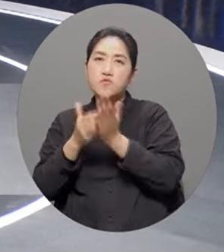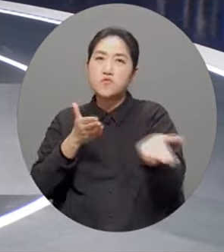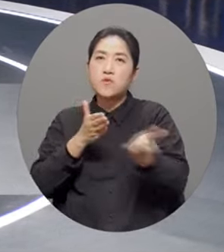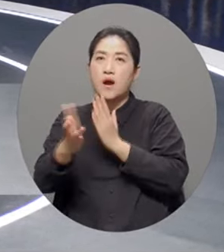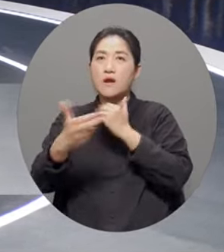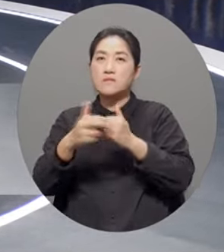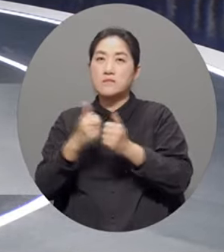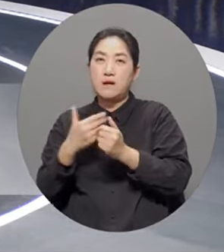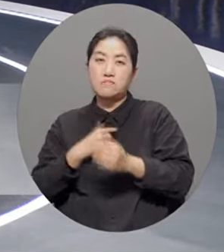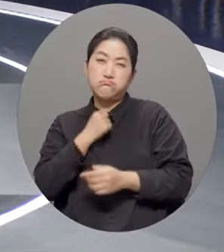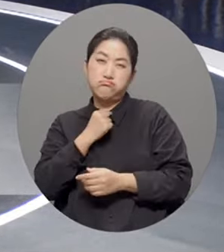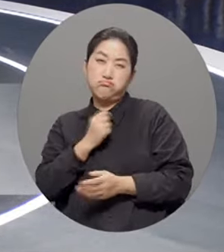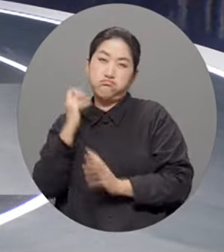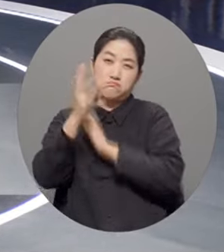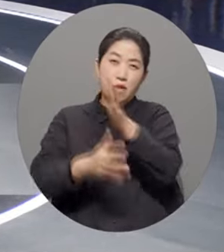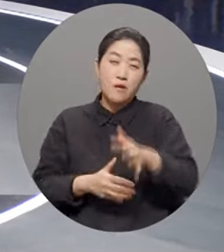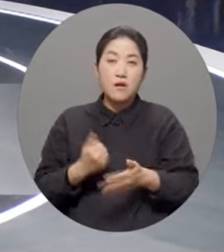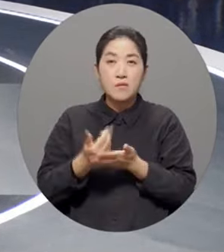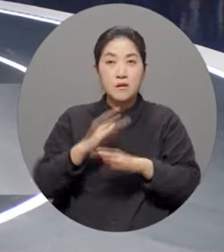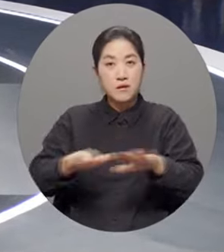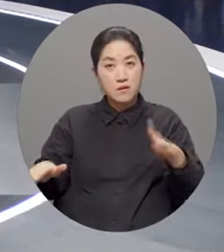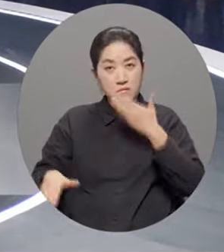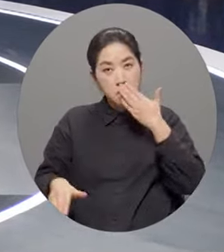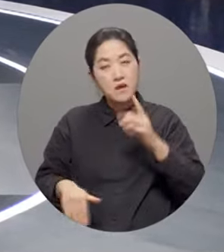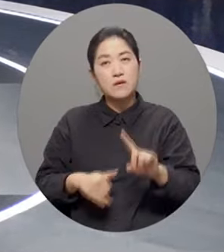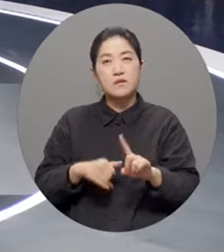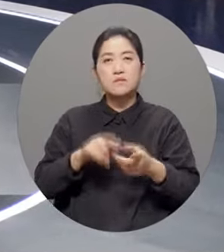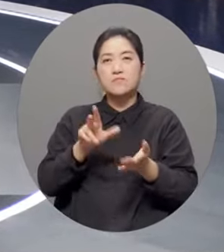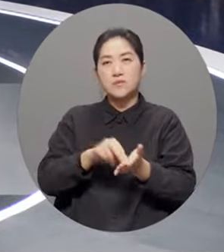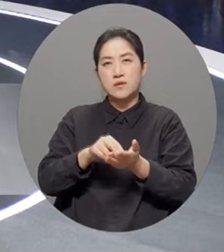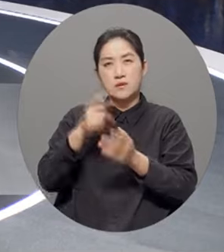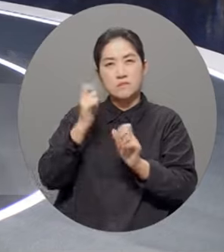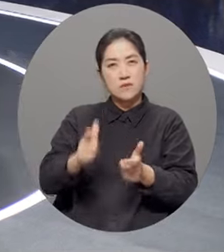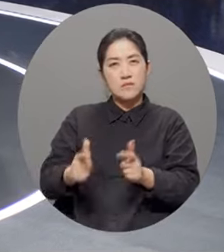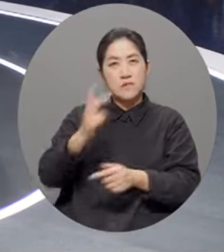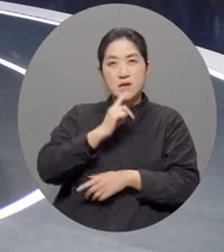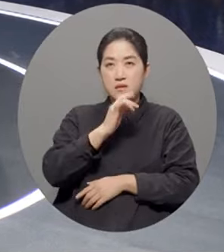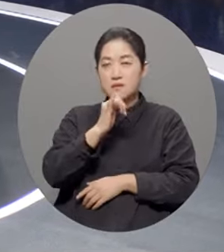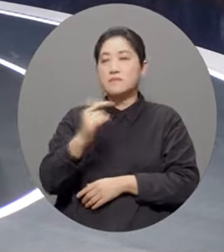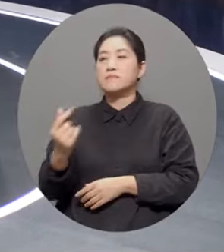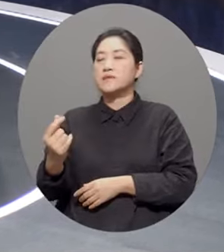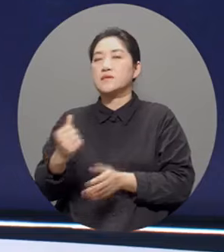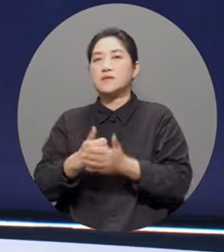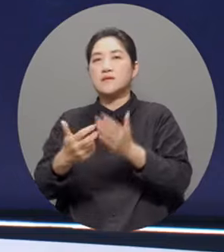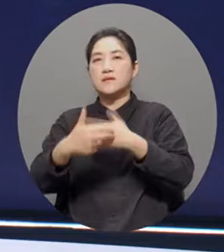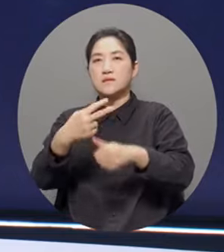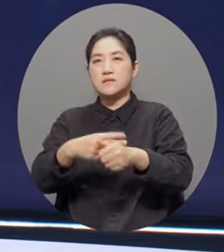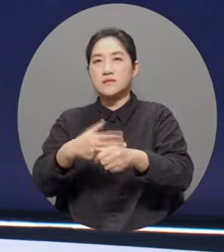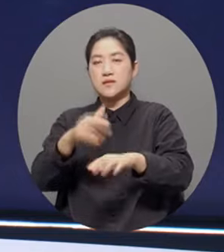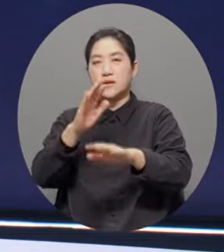버는 성형외과, 피부과 이런 쪽으로 의사가몰리는 현상, 이것도 개선이 될 수 있겠느냐, 이견이 있지 않습니까?